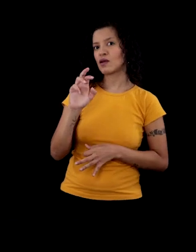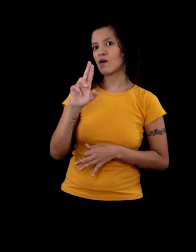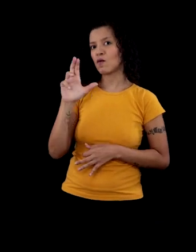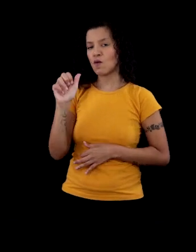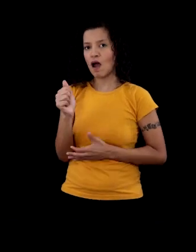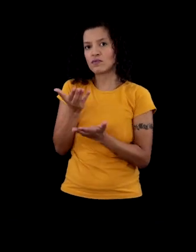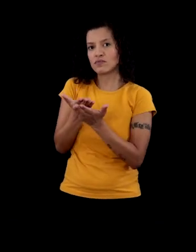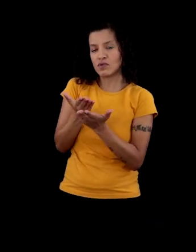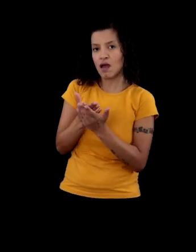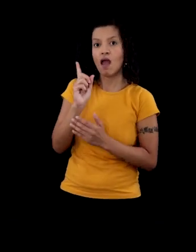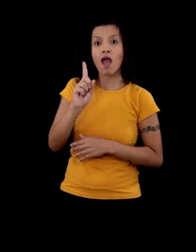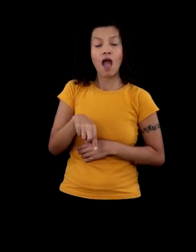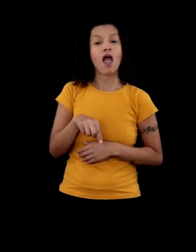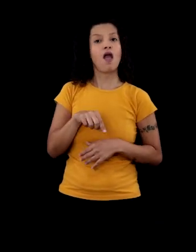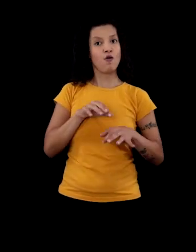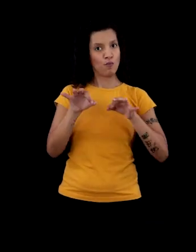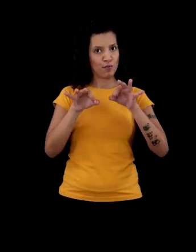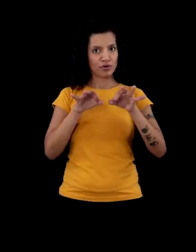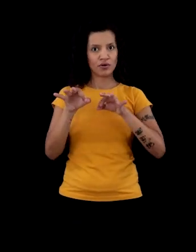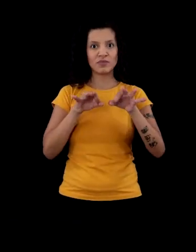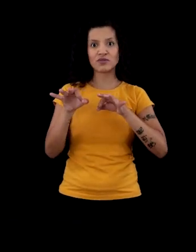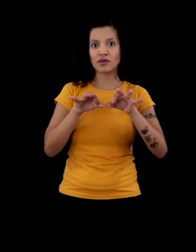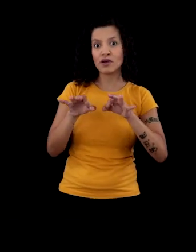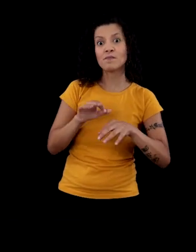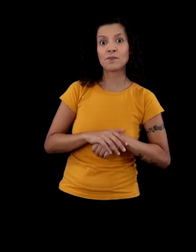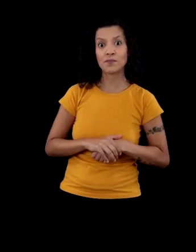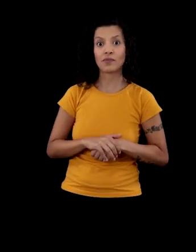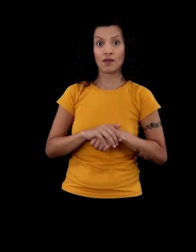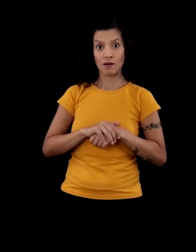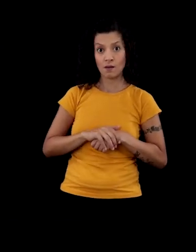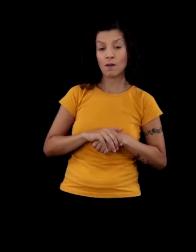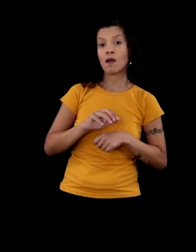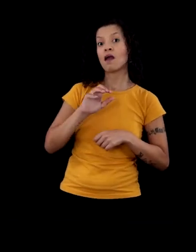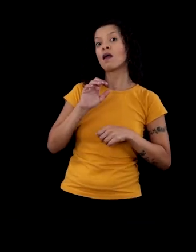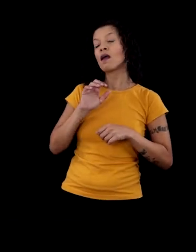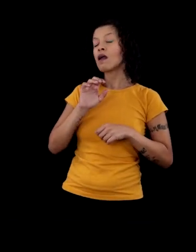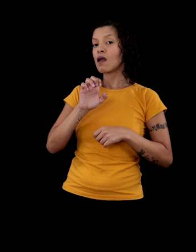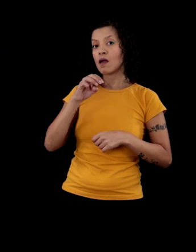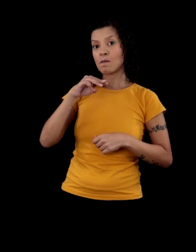pelo Projeto Terruá, que era um projeto da emissora pública. Daí a gente foi para São Paulo,